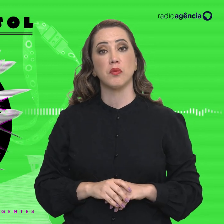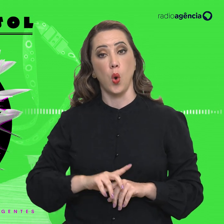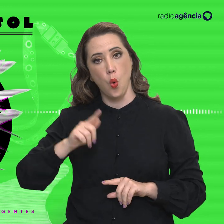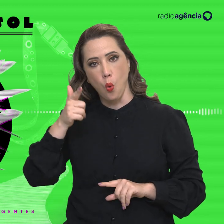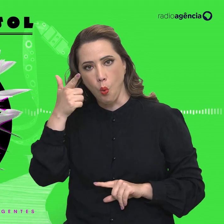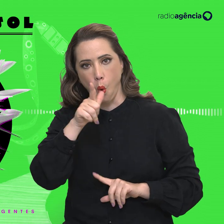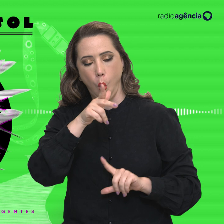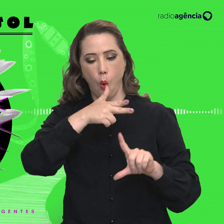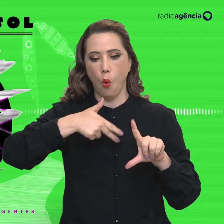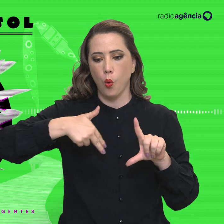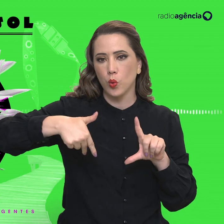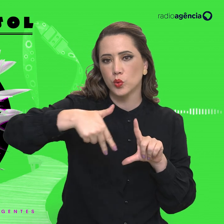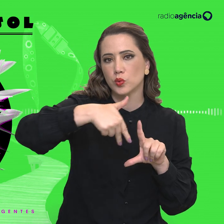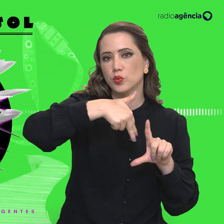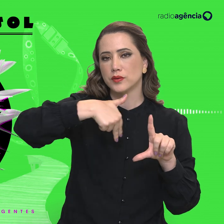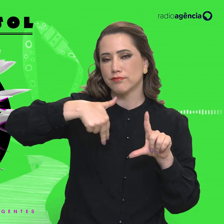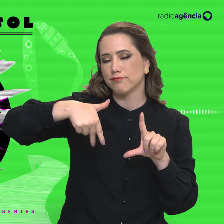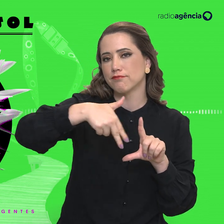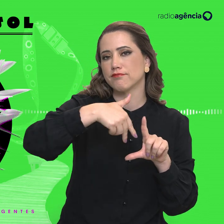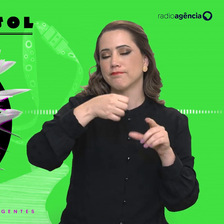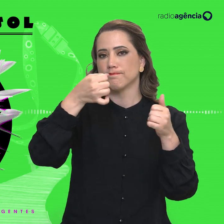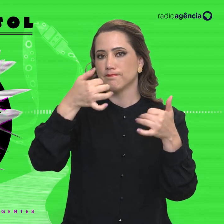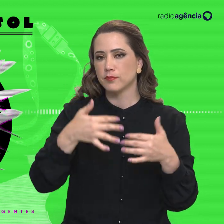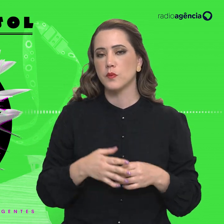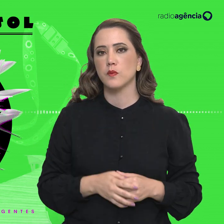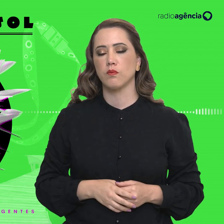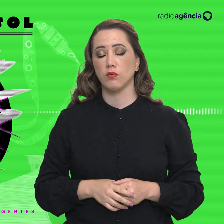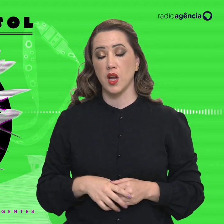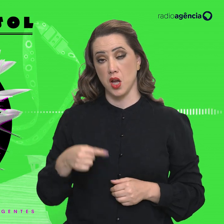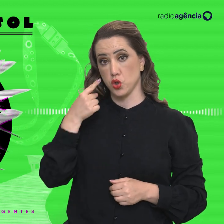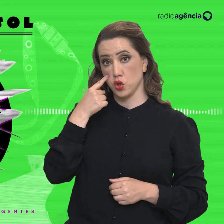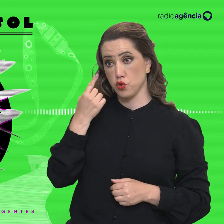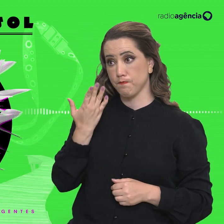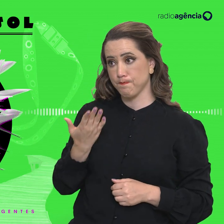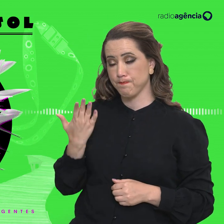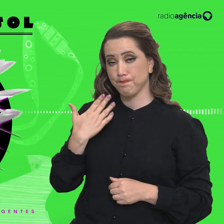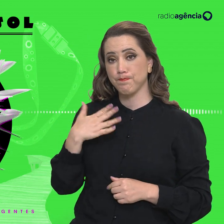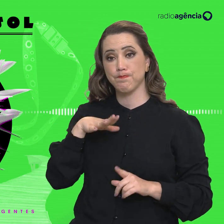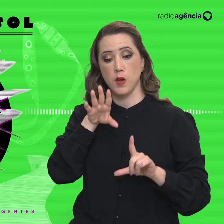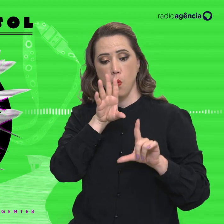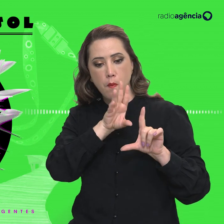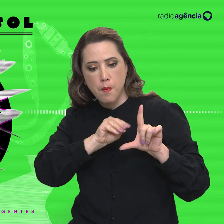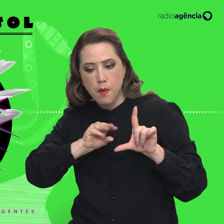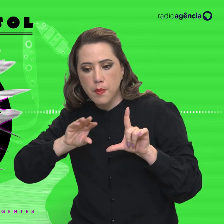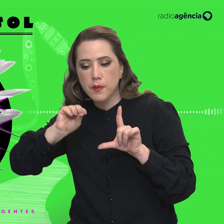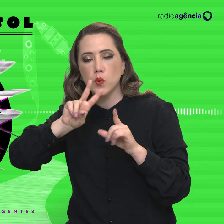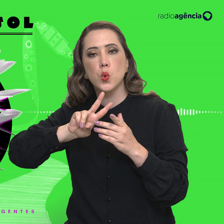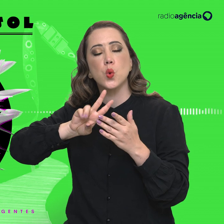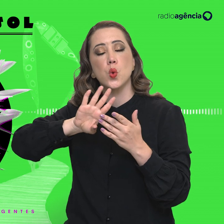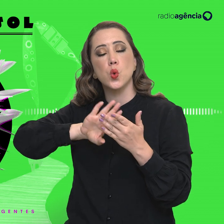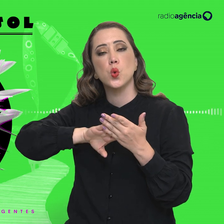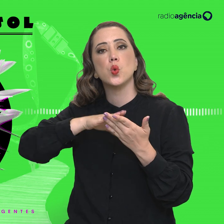um trailer de tacos e peixes. [mudando o canal da tv] 🎶 [Leyberson] Os trechos reproduzidos são de algumas vozes feitas pelo dublador Pedro Alcântara.